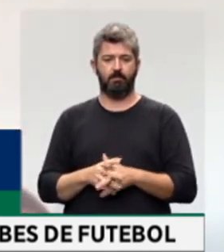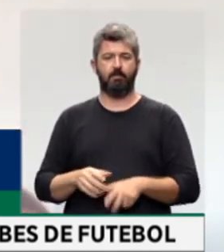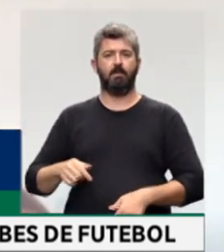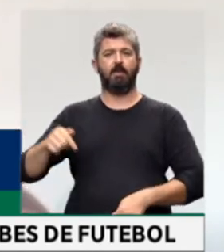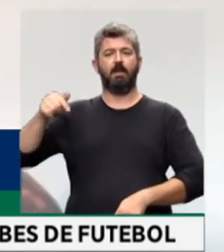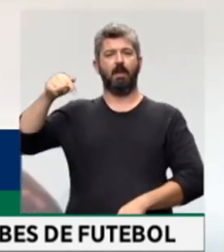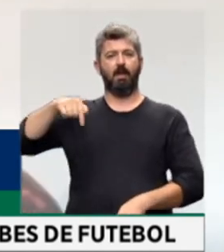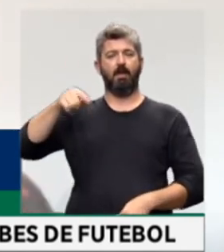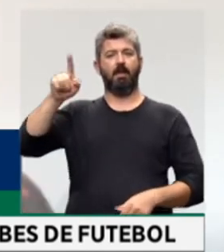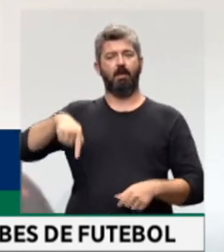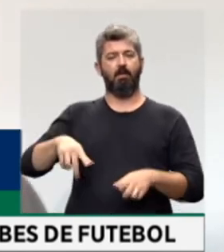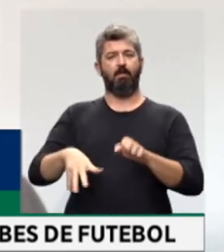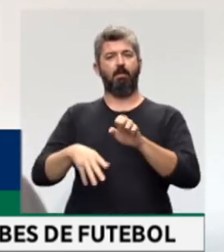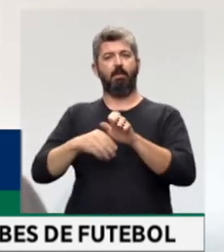FAZ UM APELO AOS LÍDERES, ÀS